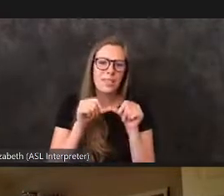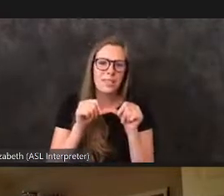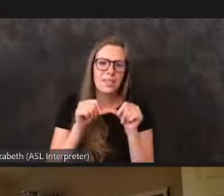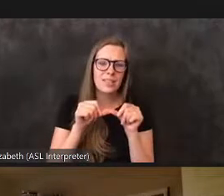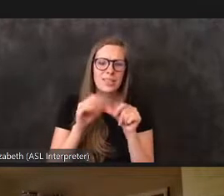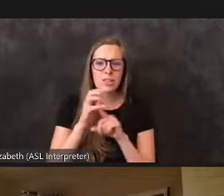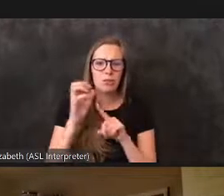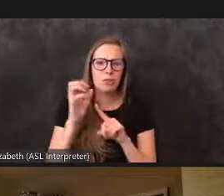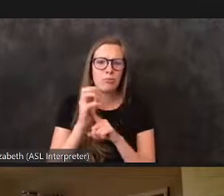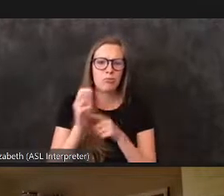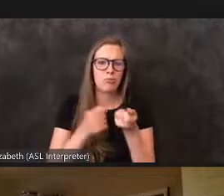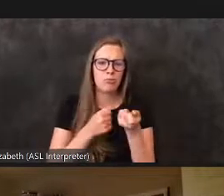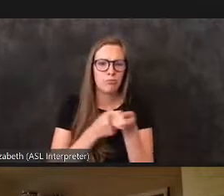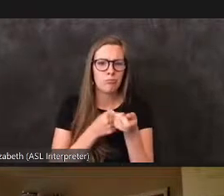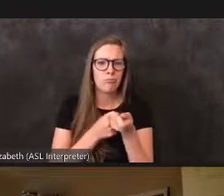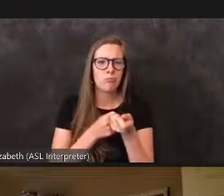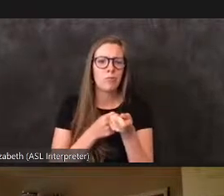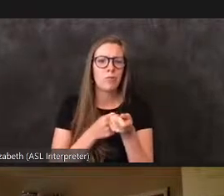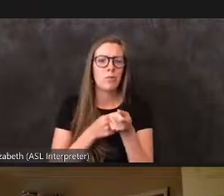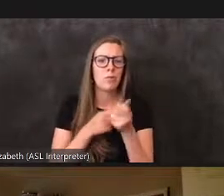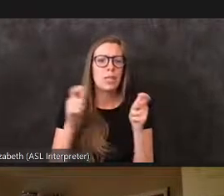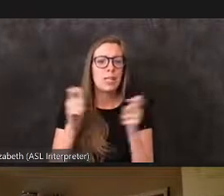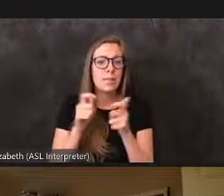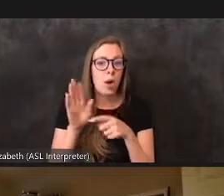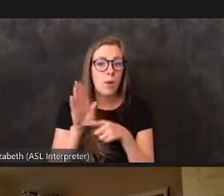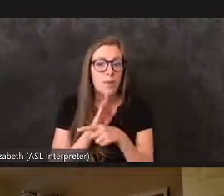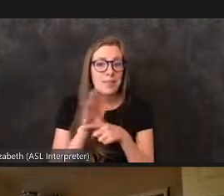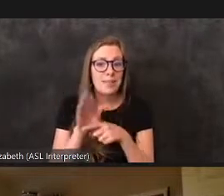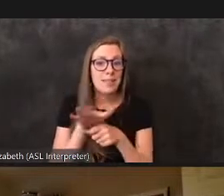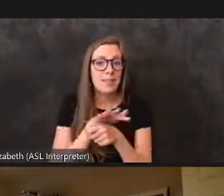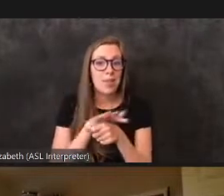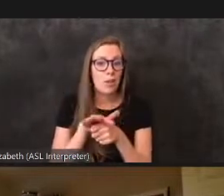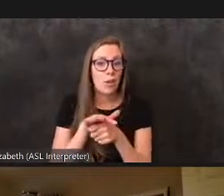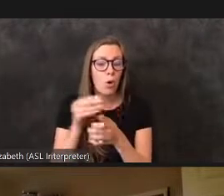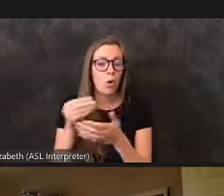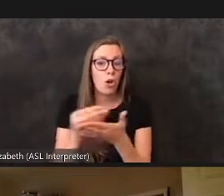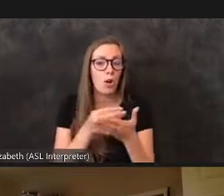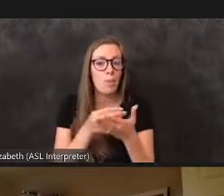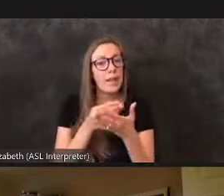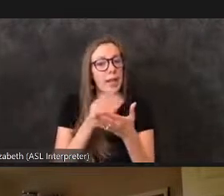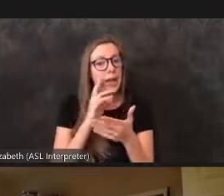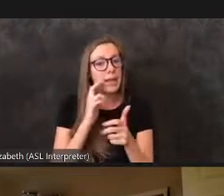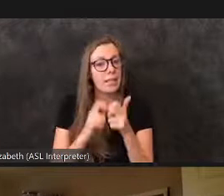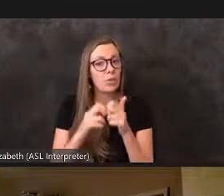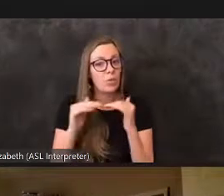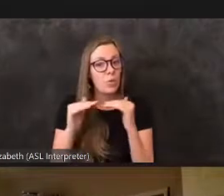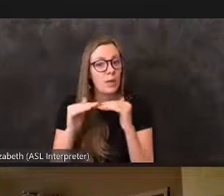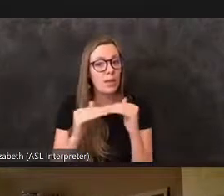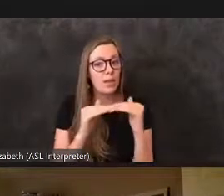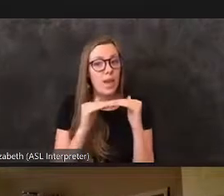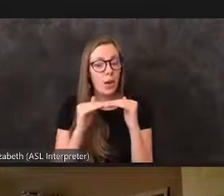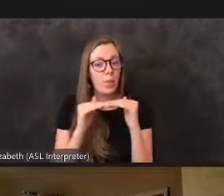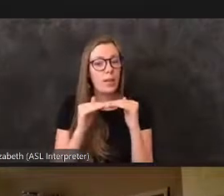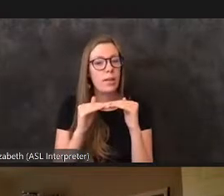senador ha sido para pequeños negocios para nuestra economía local y situaciones de equidad durante el transcurso de la academia.